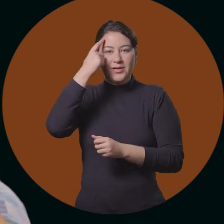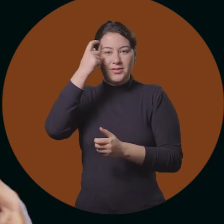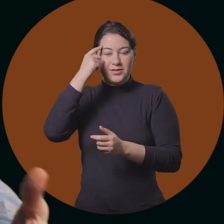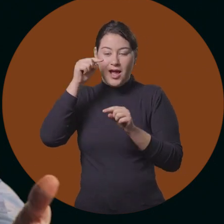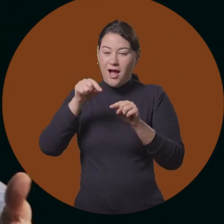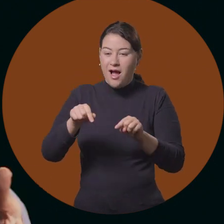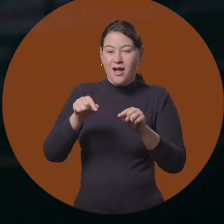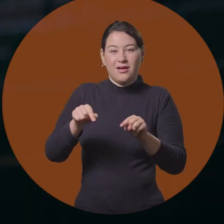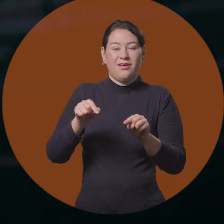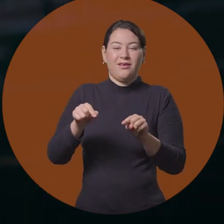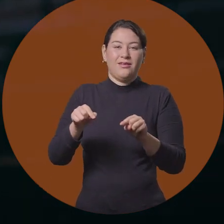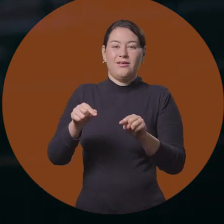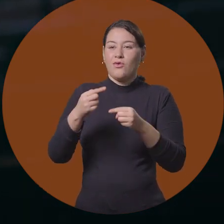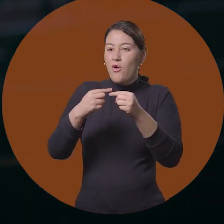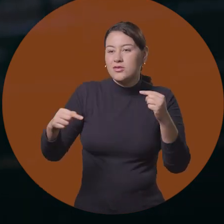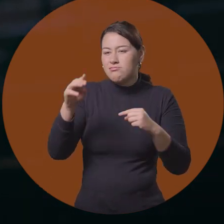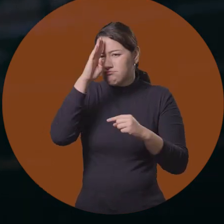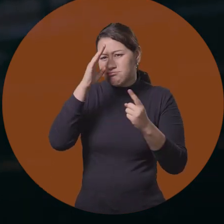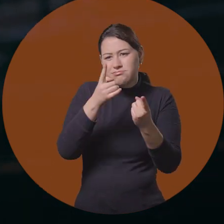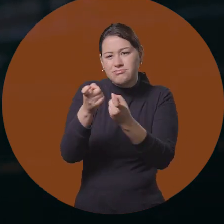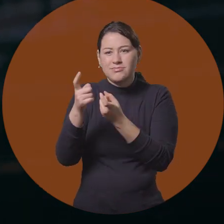las cosas que aprendí en ese lugar, y ya te digo,